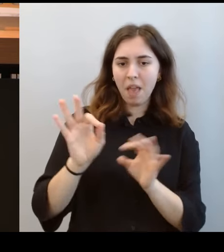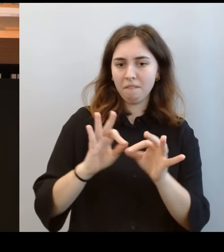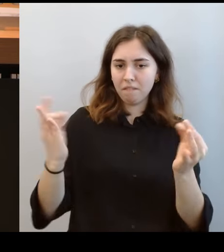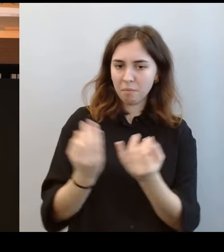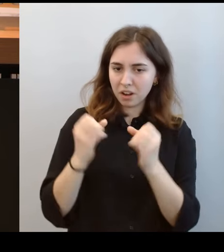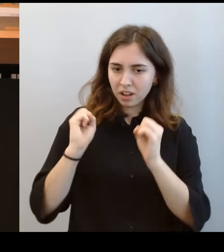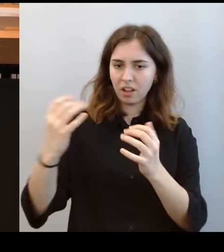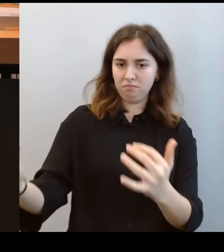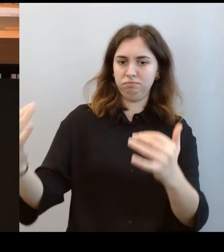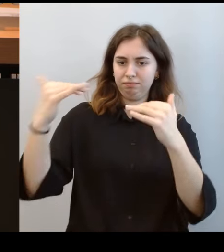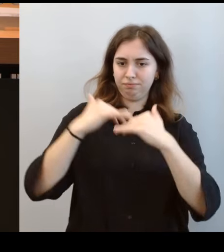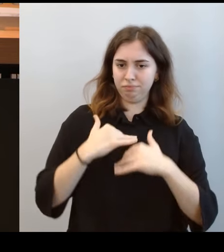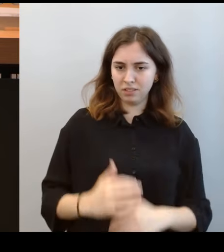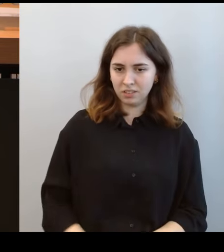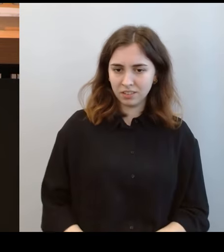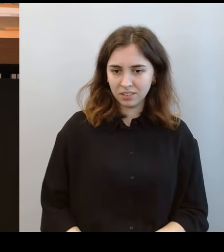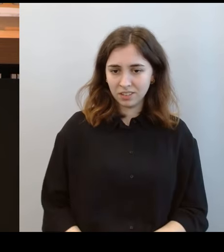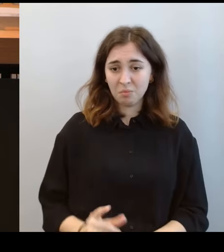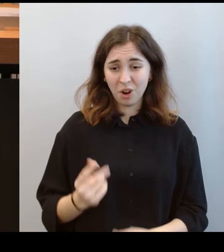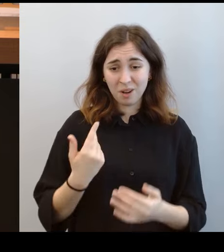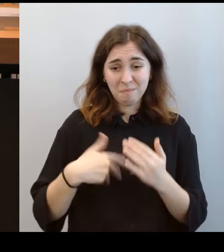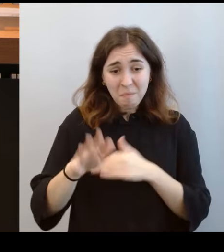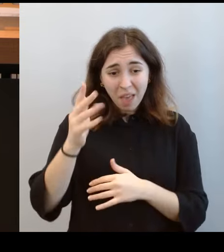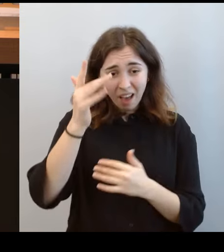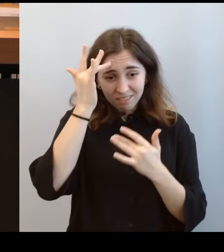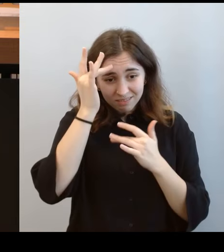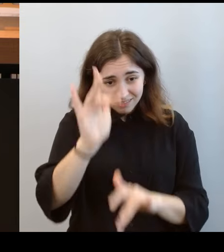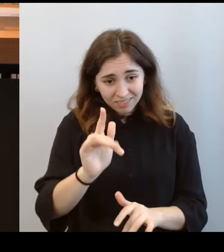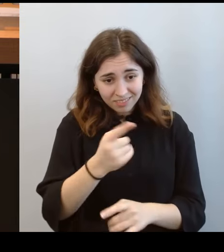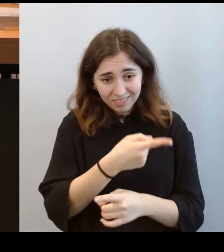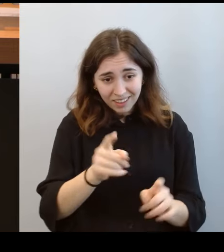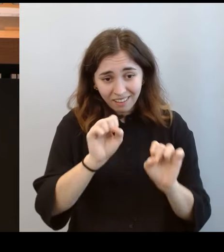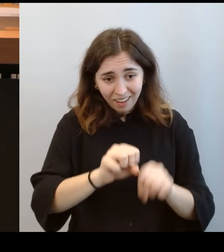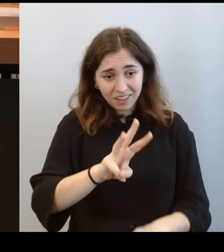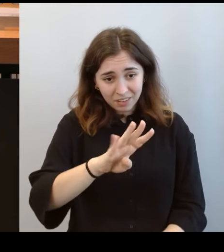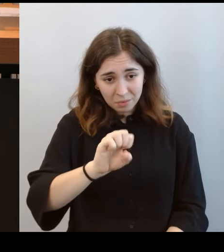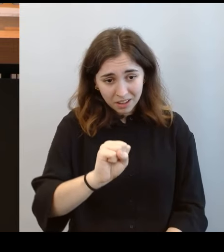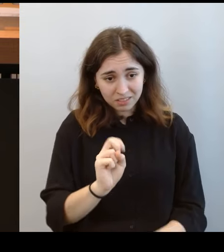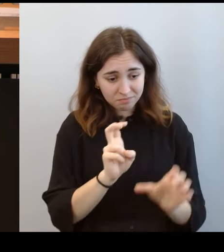noch knapper werdendes Angebot. Wer rechnen kann, ist klar im Vorteil. Können sie halt nicht